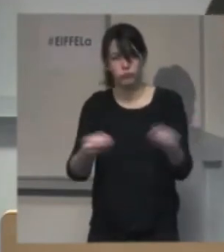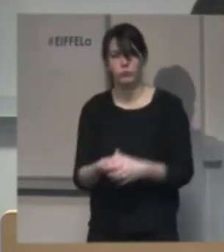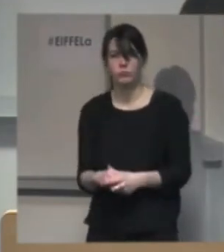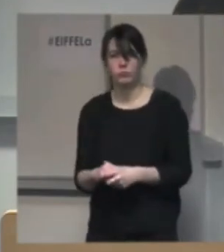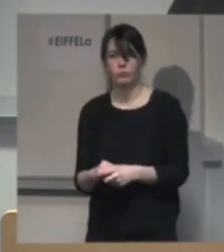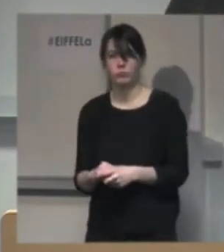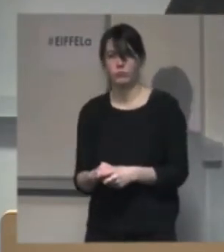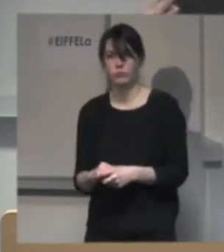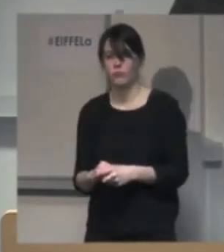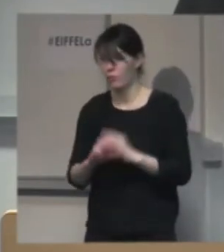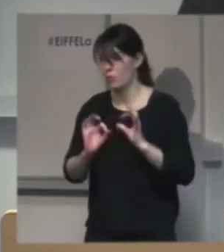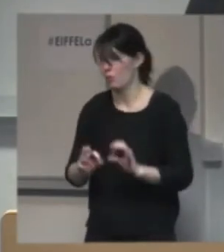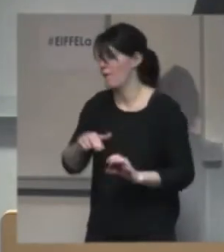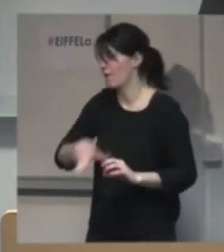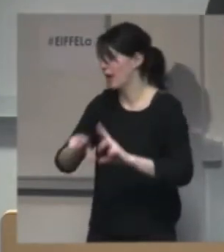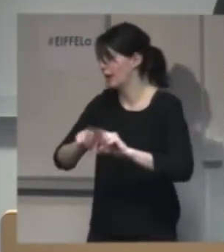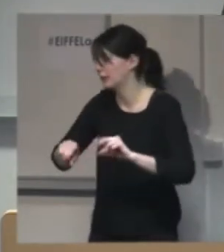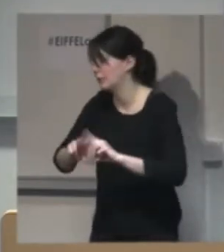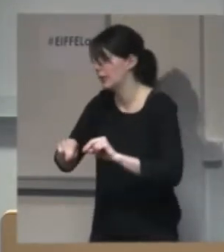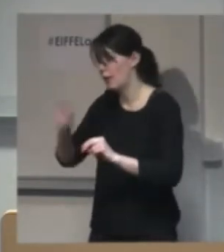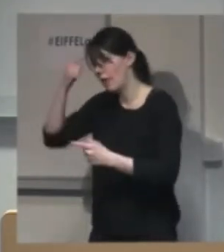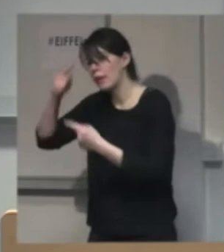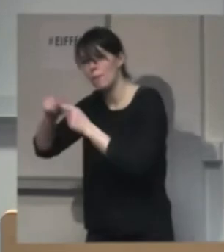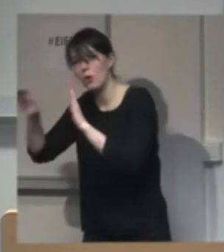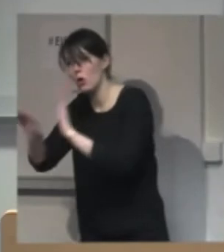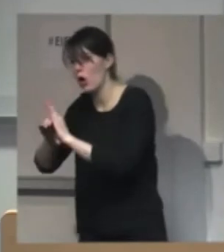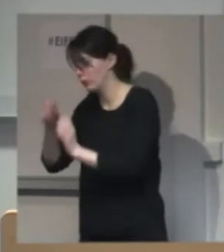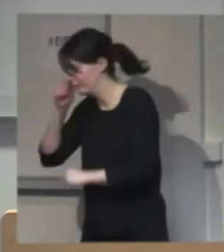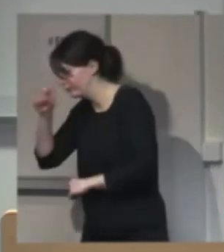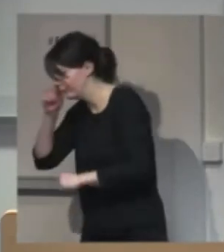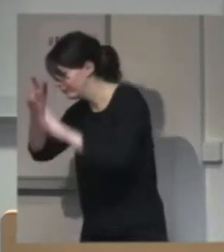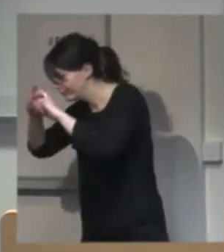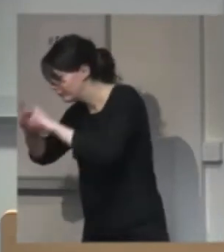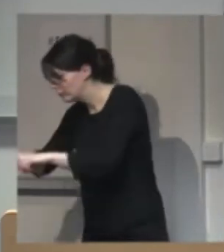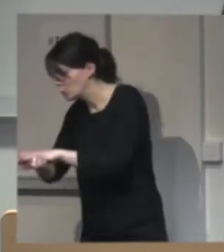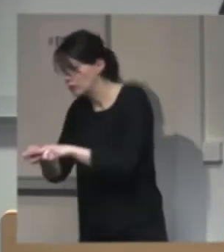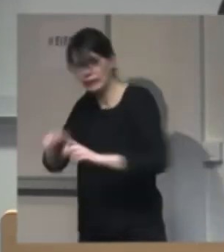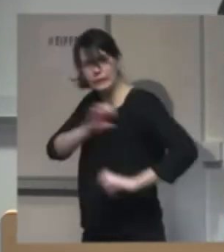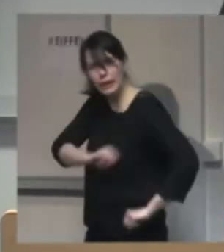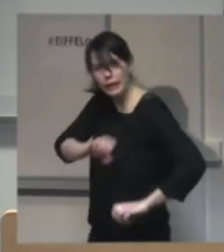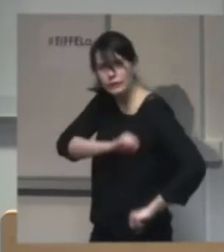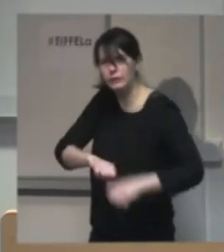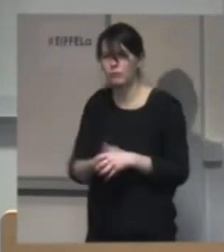Donc, mon intervention va concerner plus des audits de code, des tests sur des technologies d'assistance ou différents environnements,